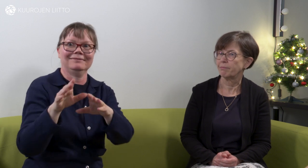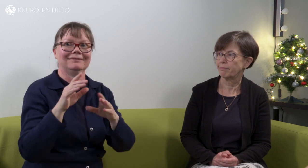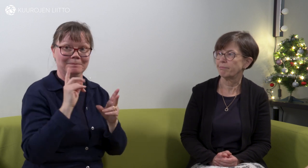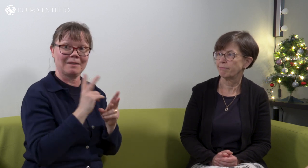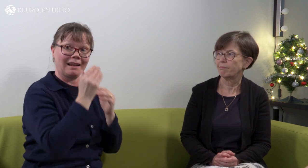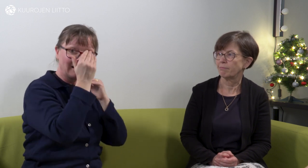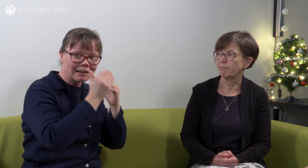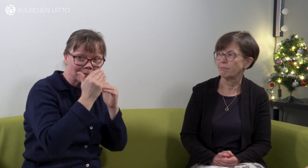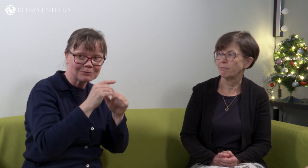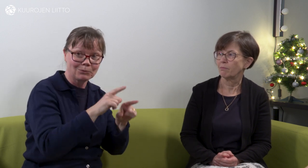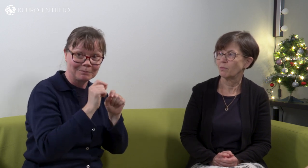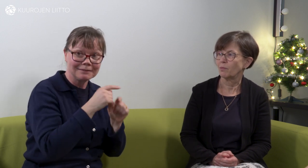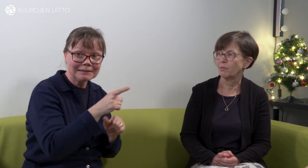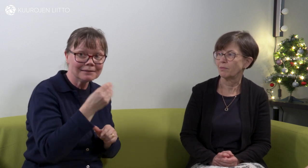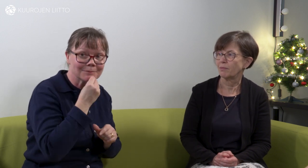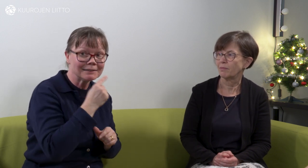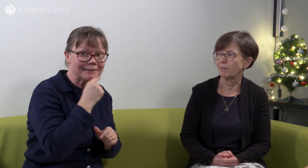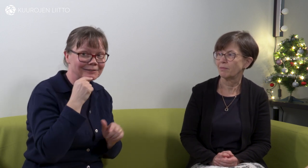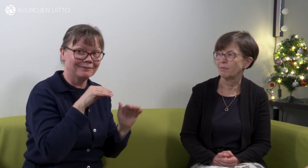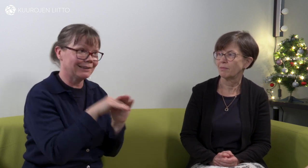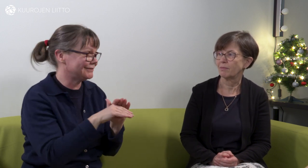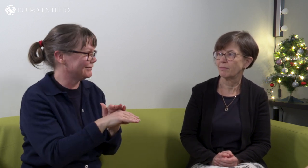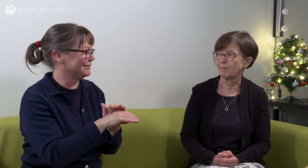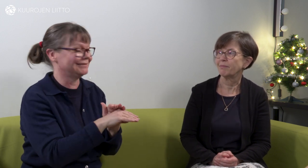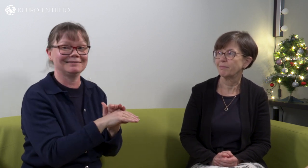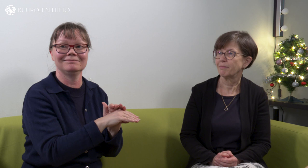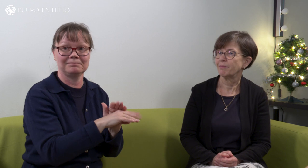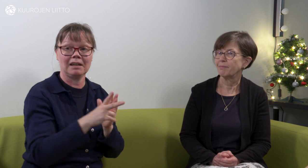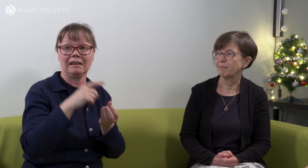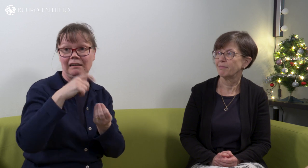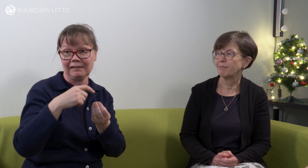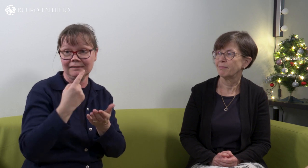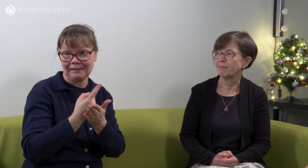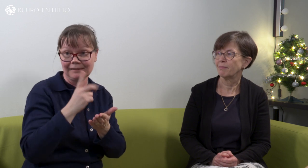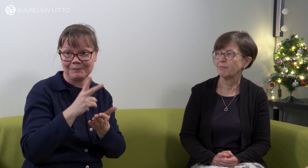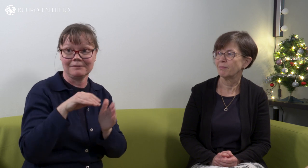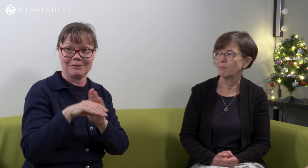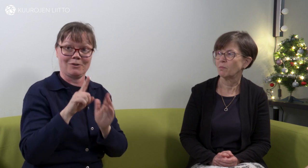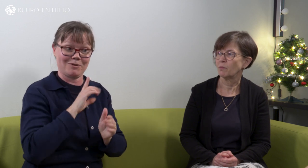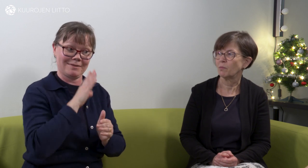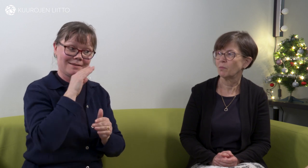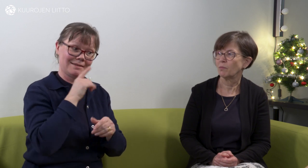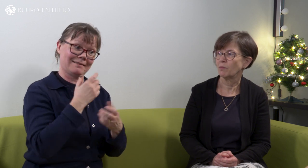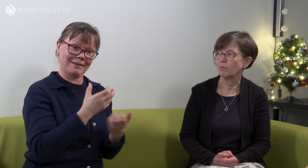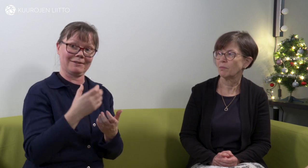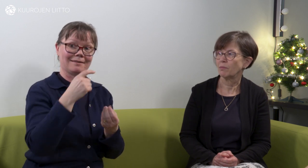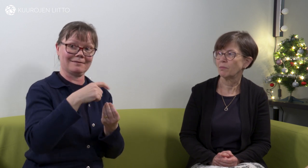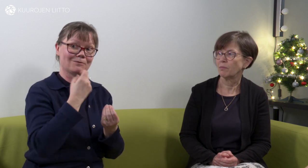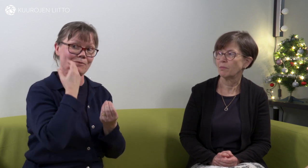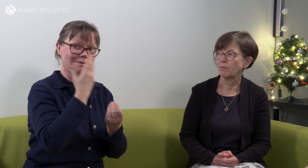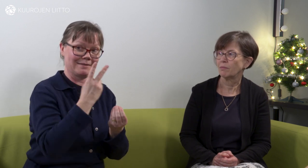Pitäkää siis huolta siitä, että teillä on riittävästi ruokaa ja lääkkeitä -